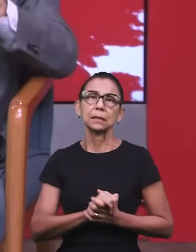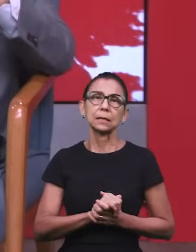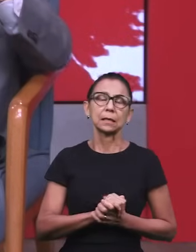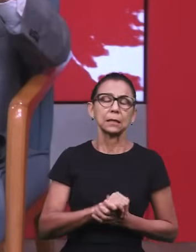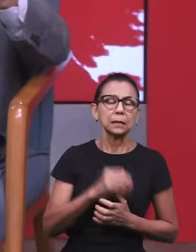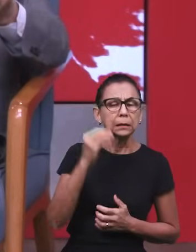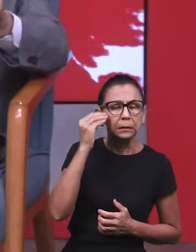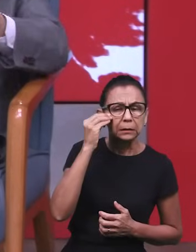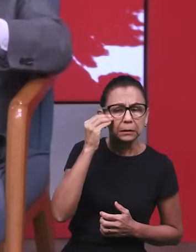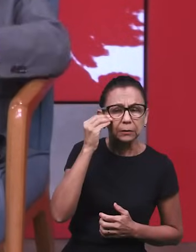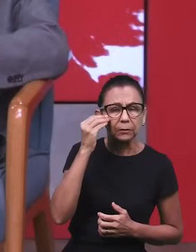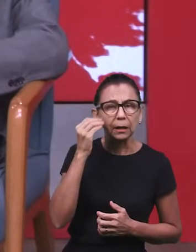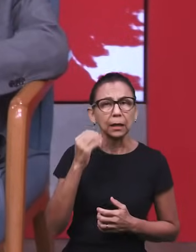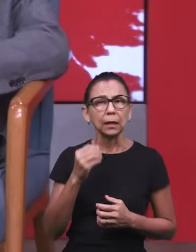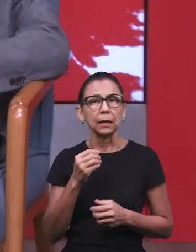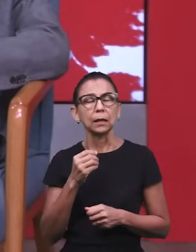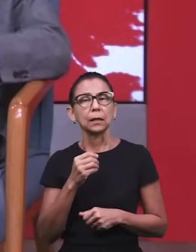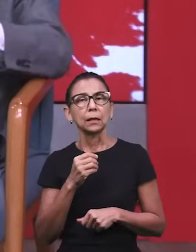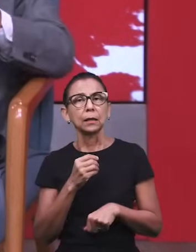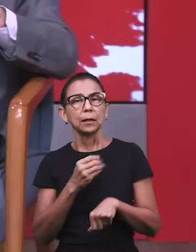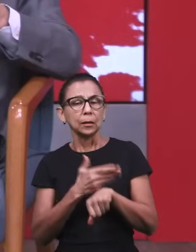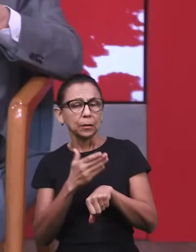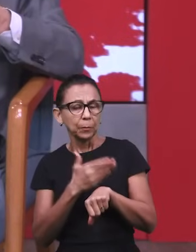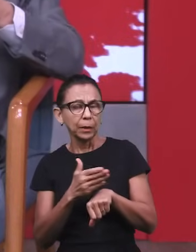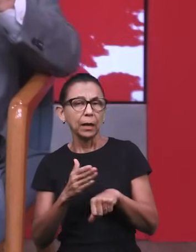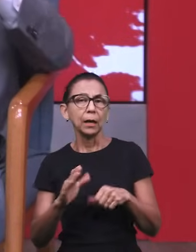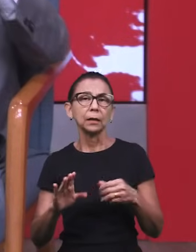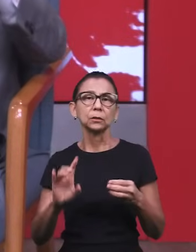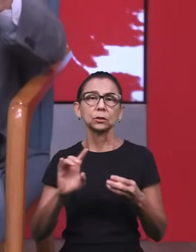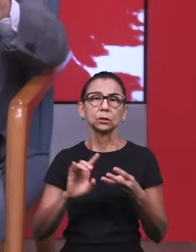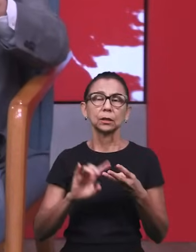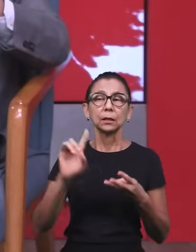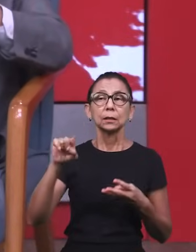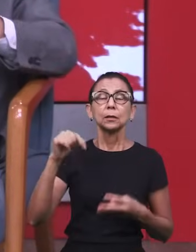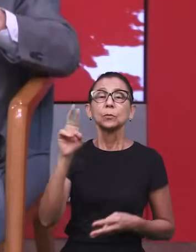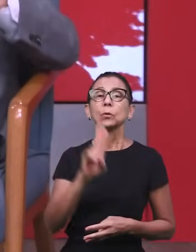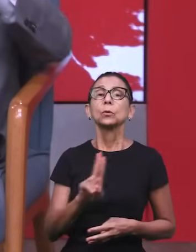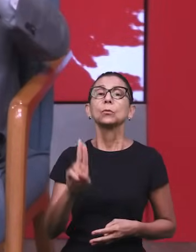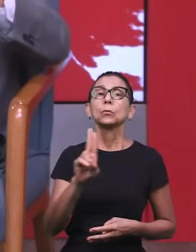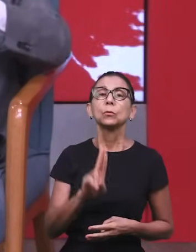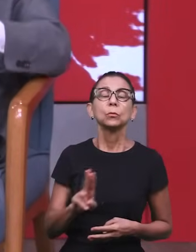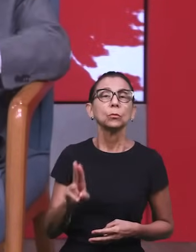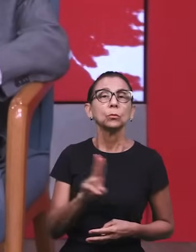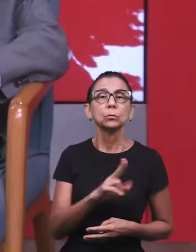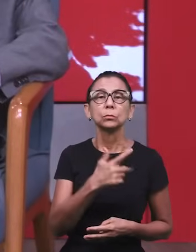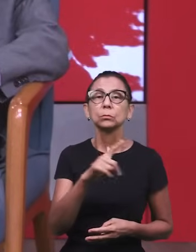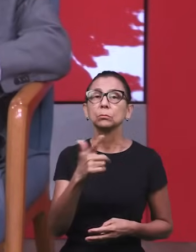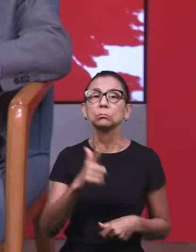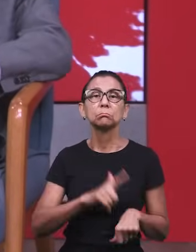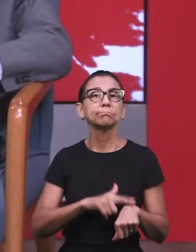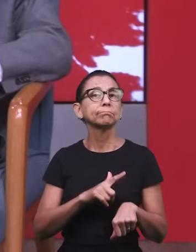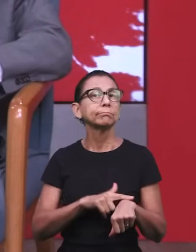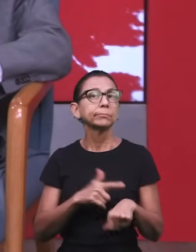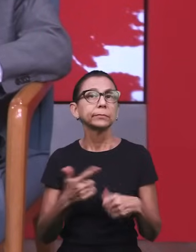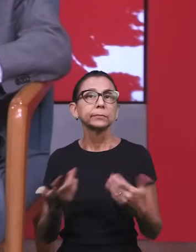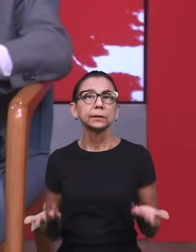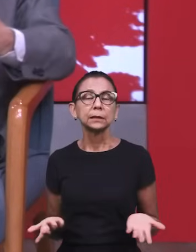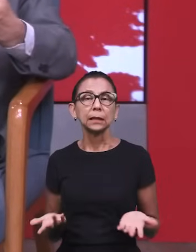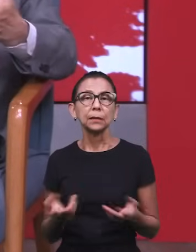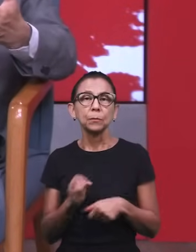Pesquisas testes depois dos Testes Então ela entra em produção para depois para uso não havia tempo